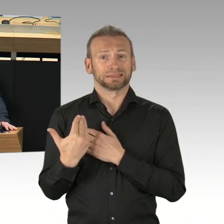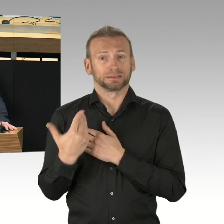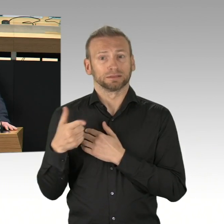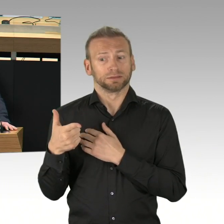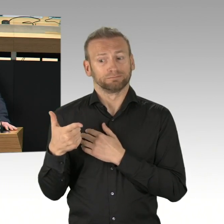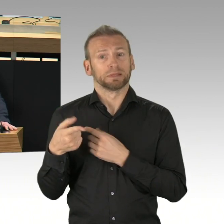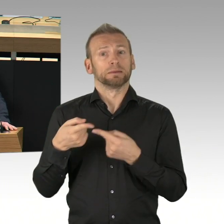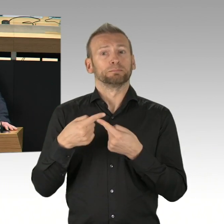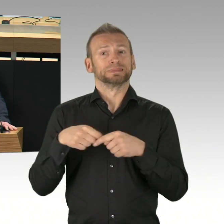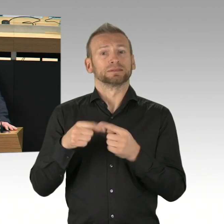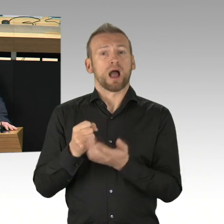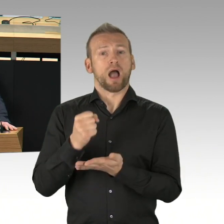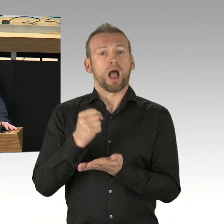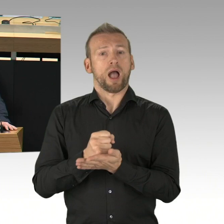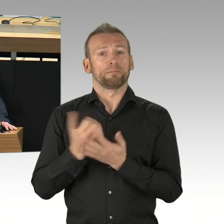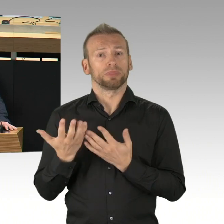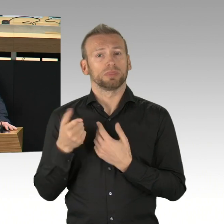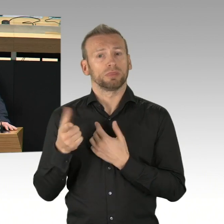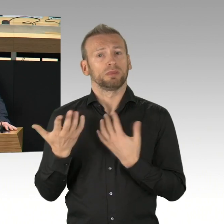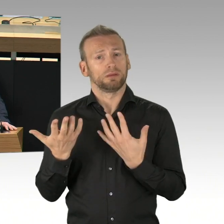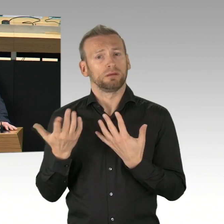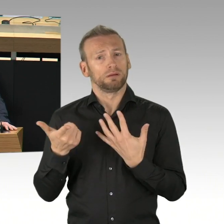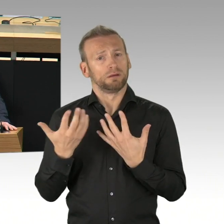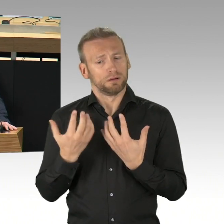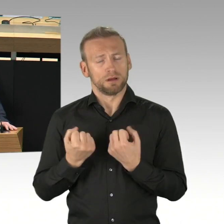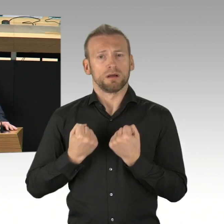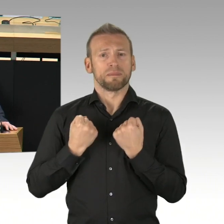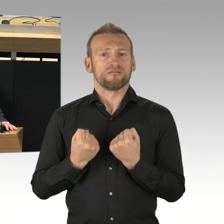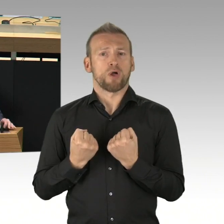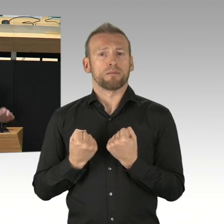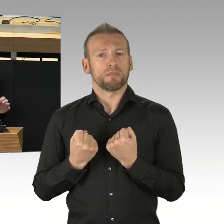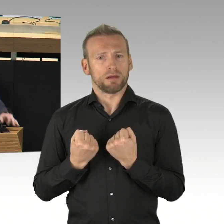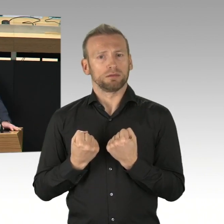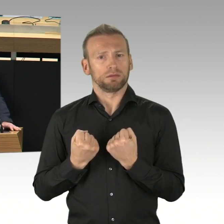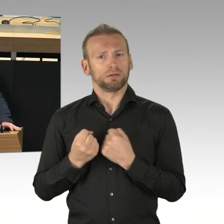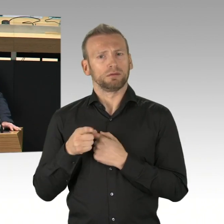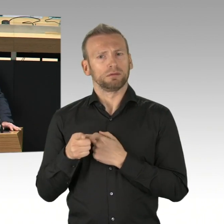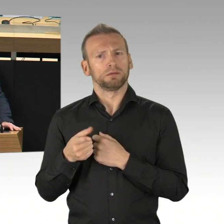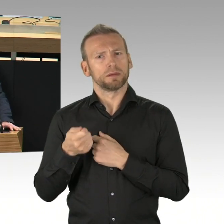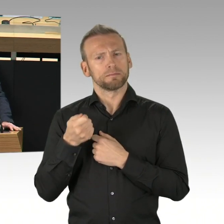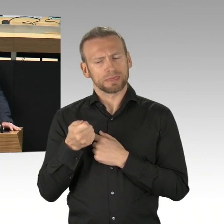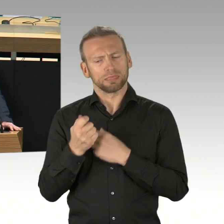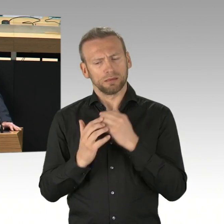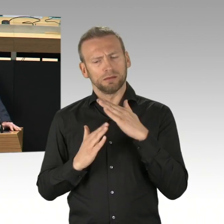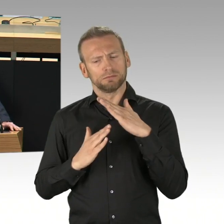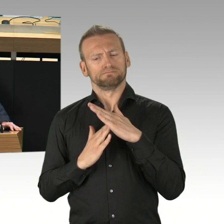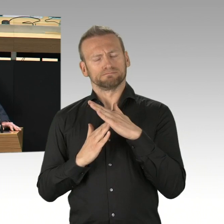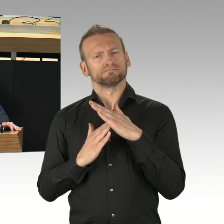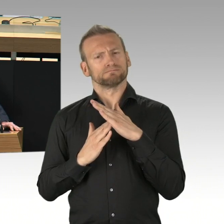die ihre Vermieter selbst vor den Kadi ziehen. Die Mieter also sollen das Kostenrisiko eines Gerichtsverfahrens tragen